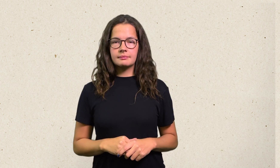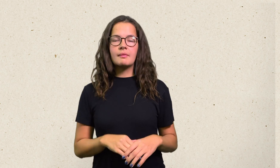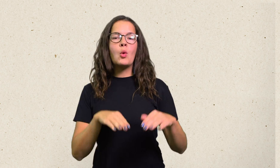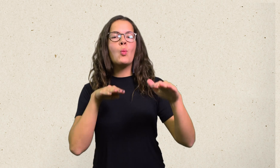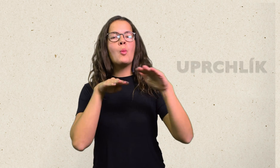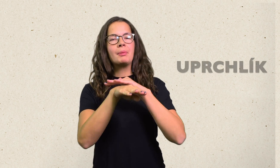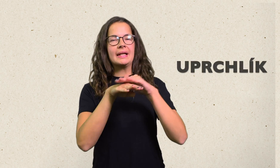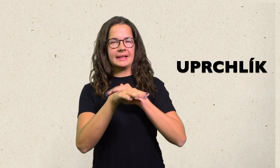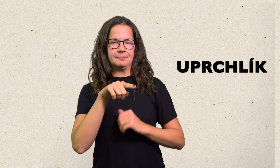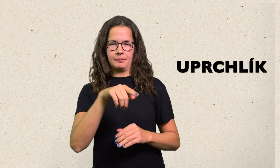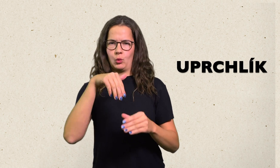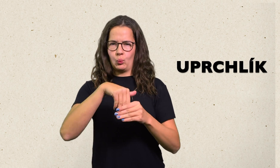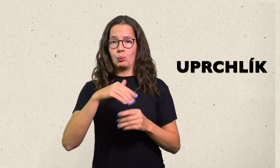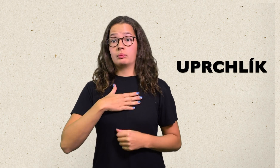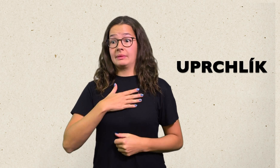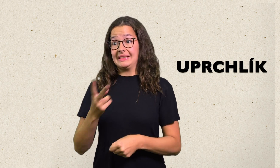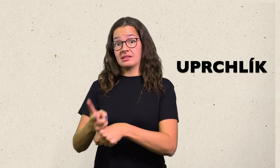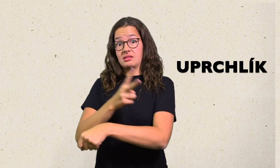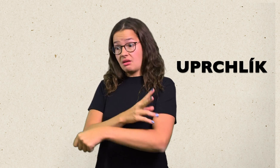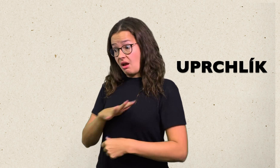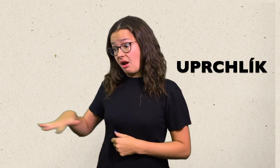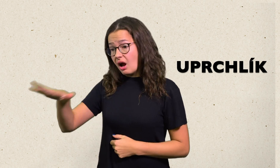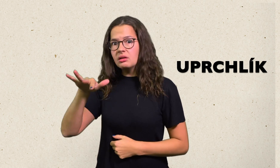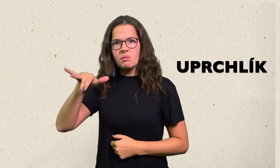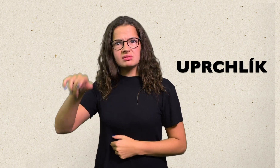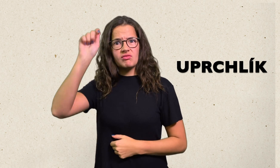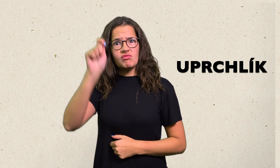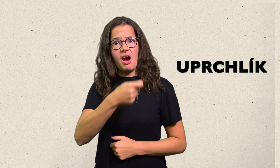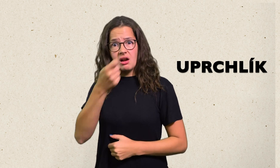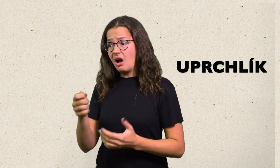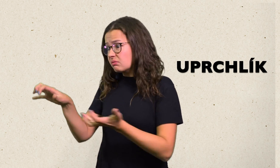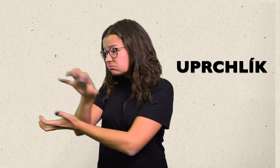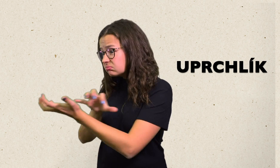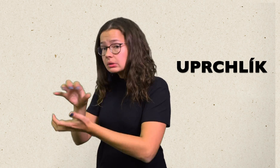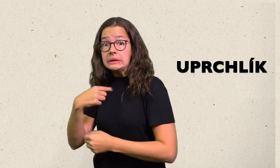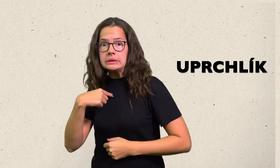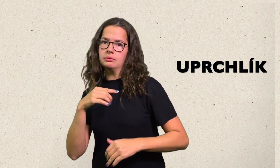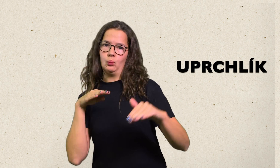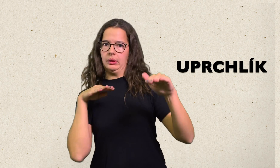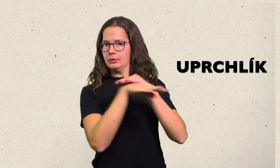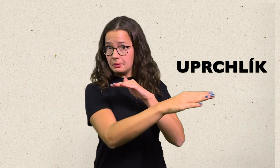UPRCHLÍK je osoba, které hrozí v její zemi nebezpečí. Důvodem může být například válka